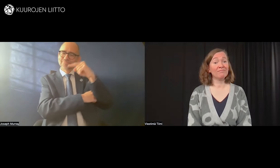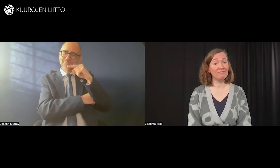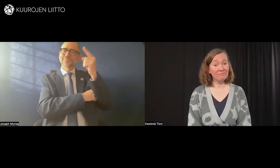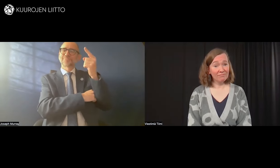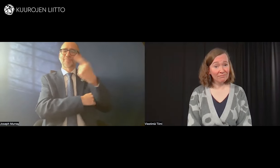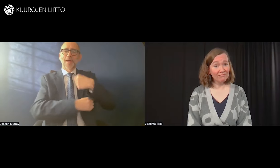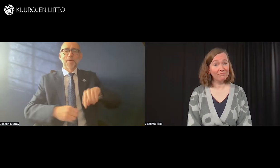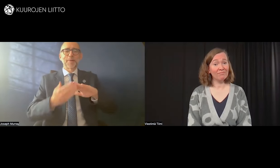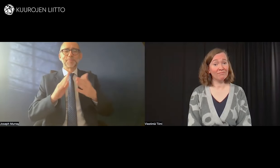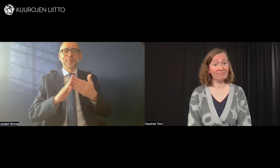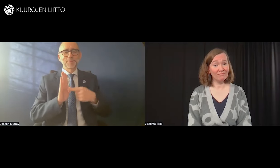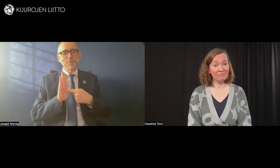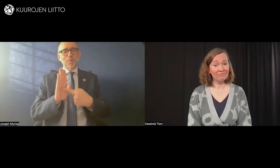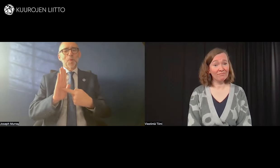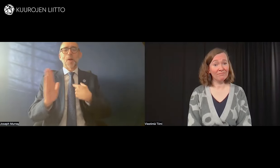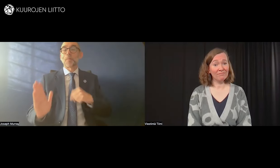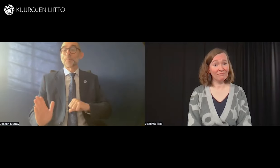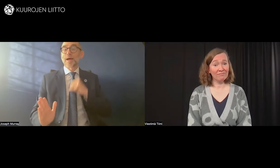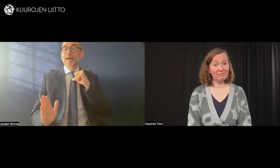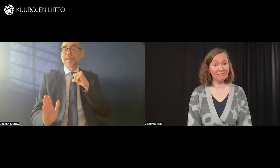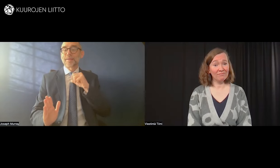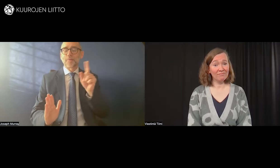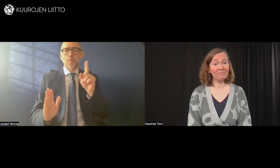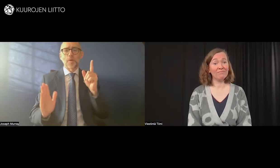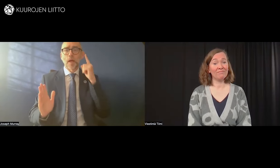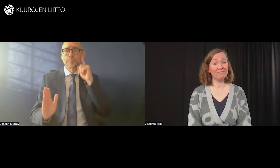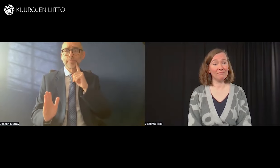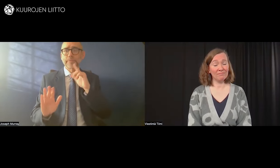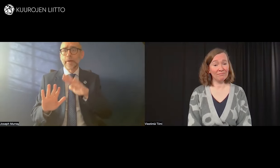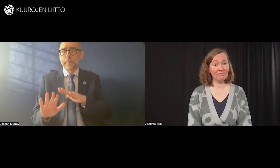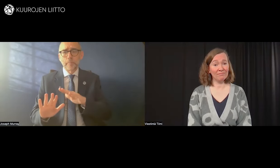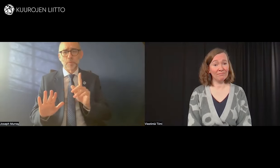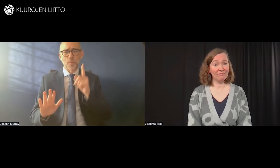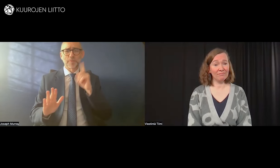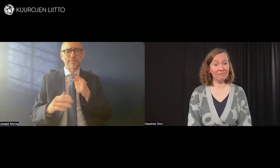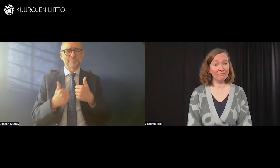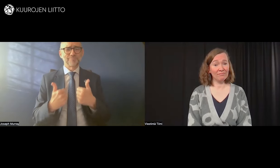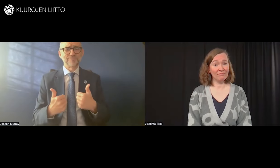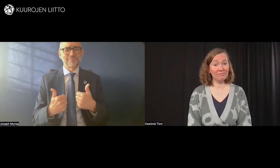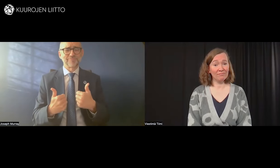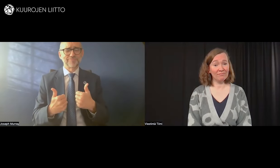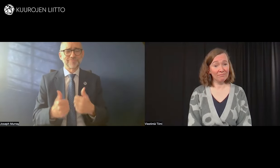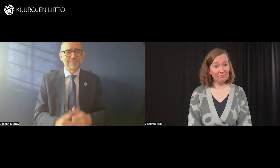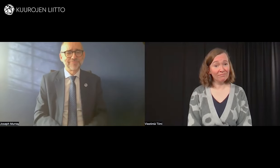ja tuntea ylpeyttä siitä. Kuurot eivät ole raukkoja, vaan ihan kuten muutkin.